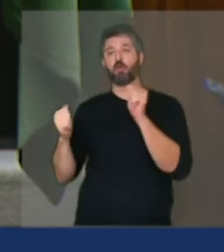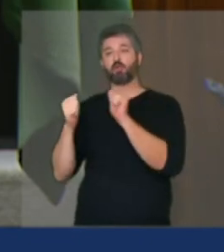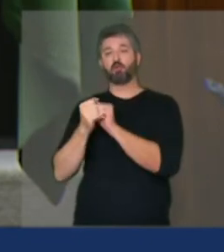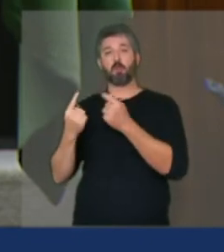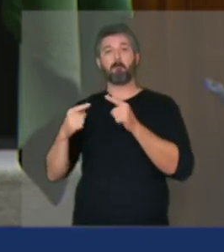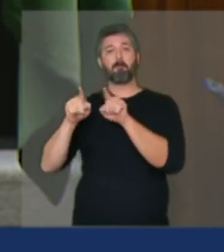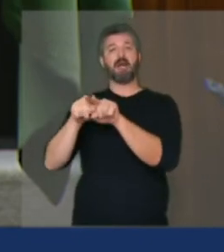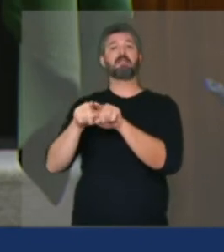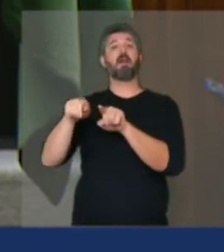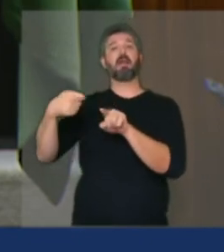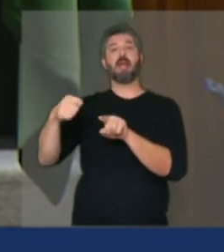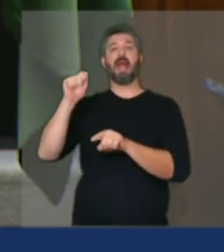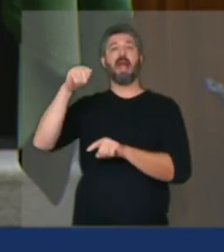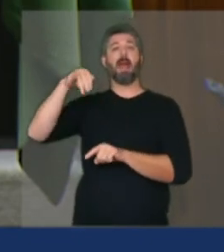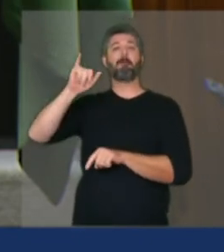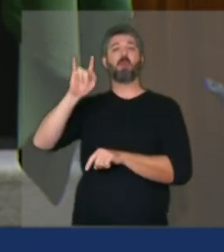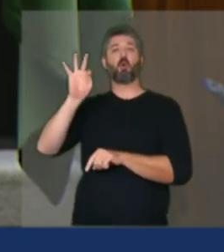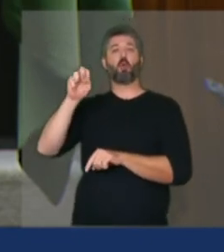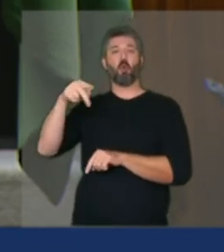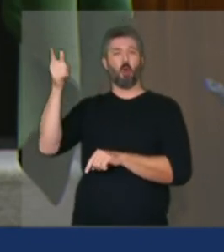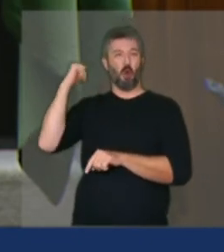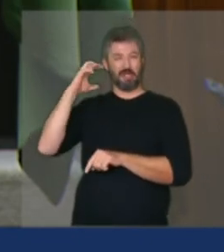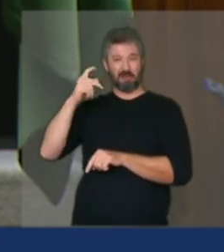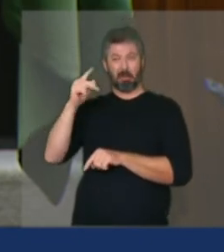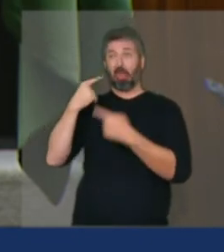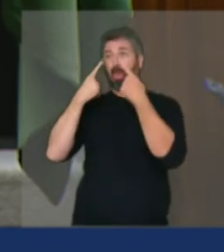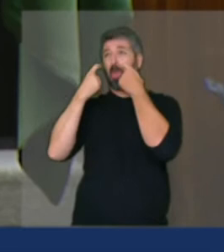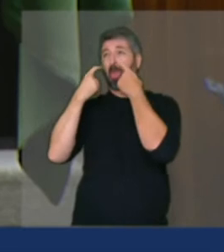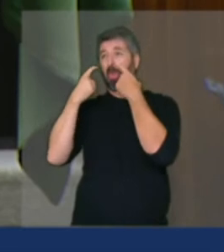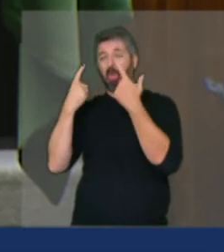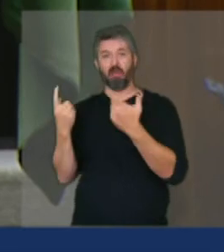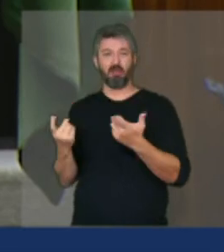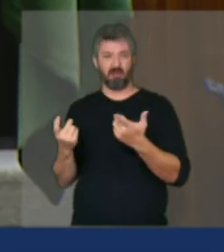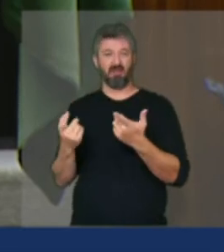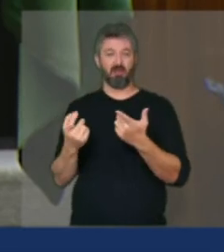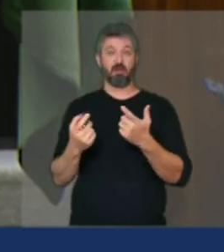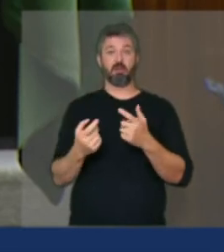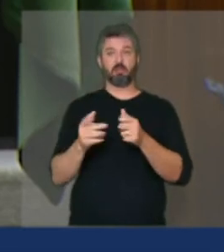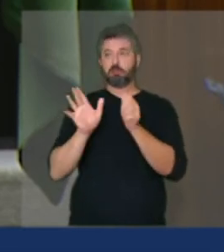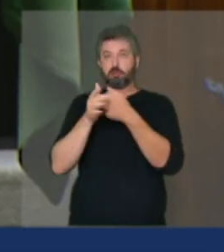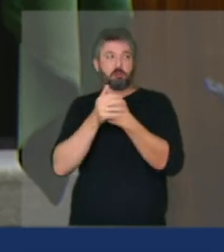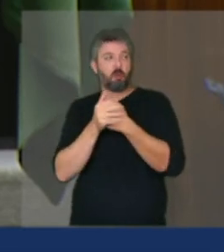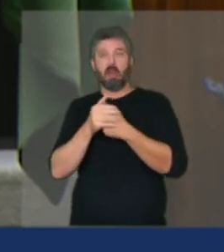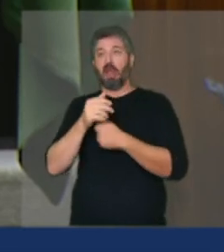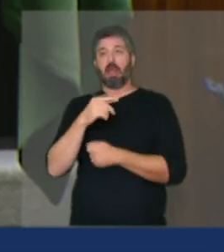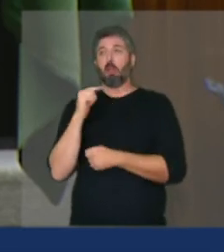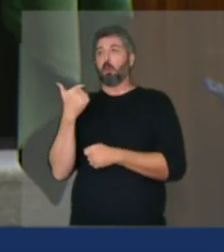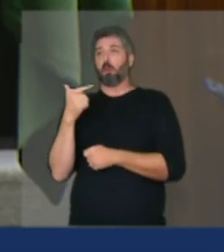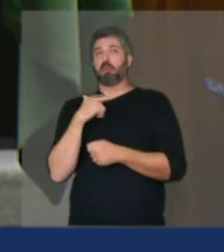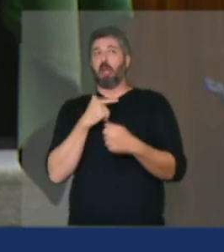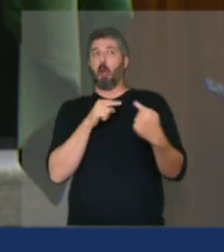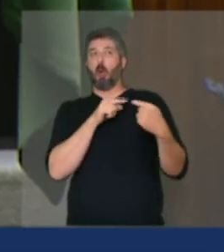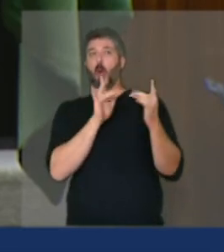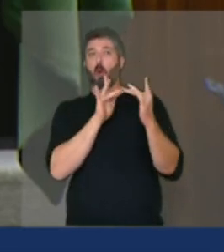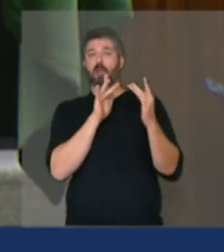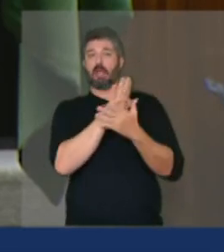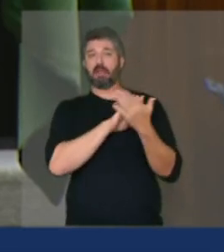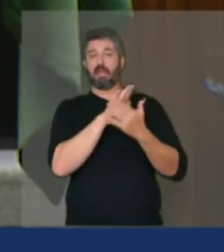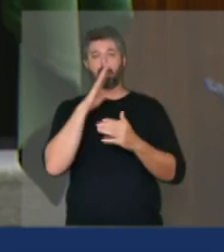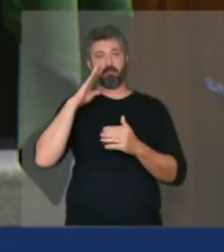CHOROU ONTEM NA CPI, ESCONDENDO A LIGAÇÃO DELE COM O PRESIDENTE JAIR BOLSONARO. O REVERENDO, PICARETA, NÉ? UM PICARETA E